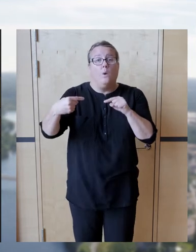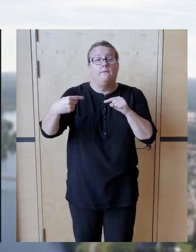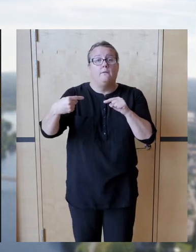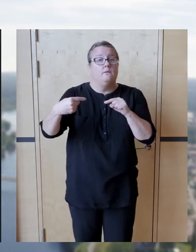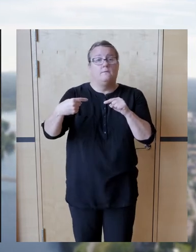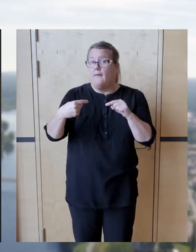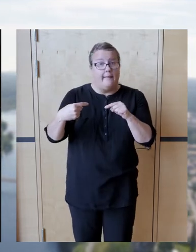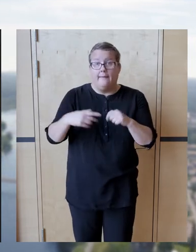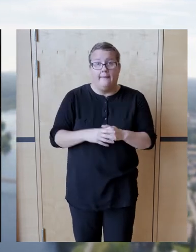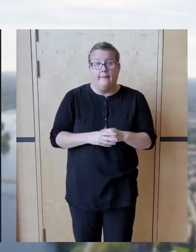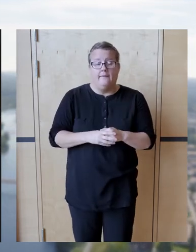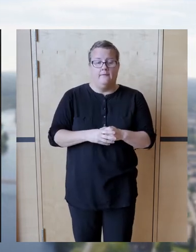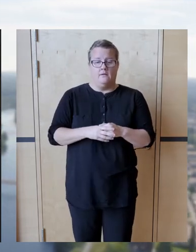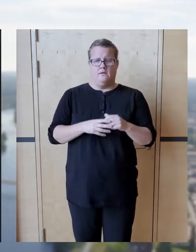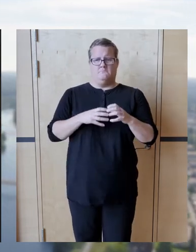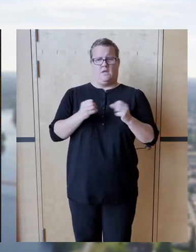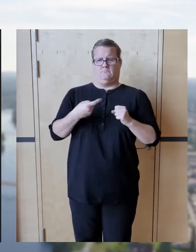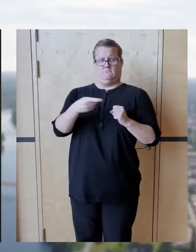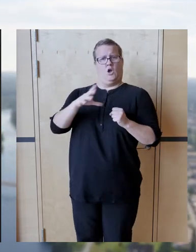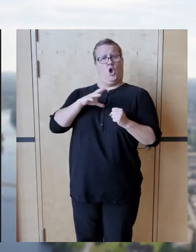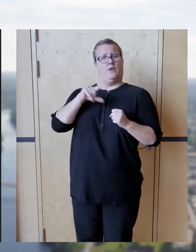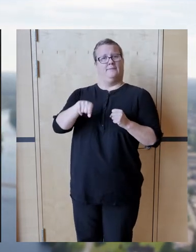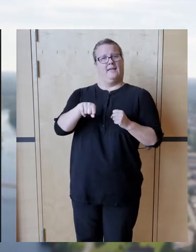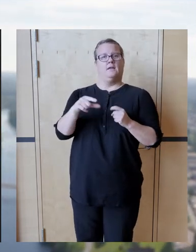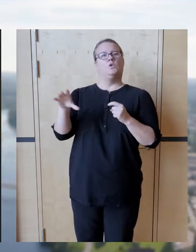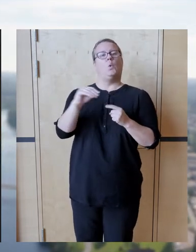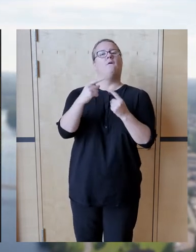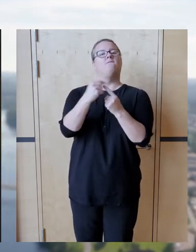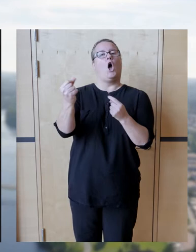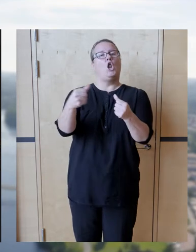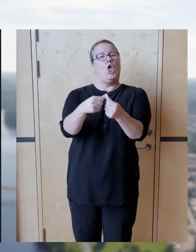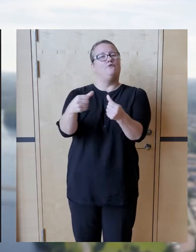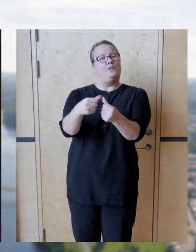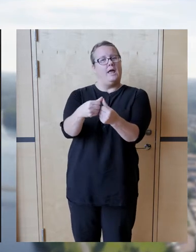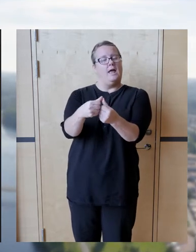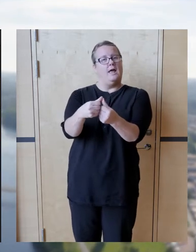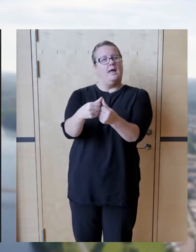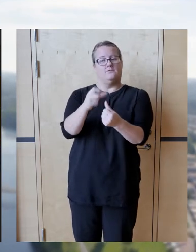Om man hade det som som ett Valmet vallöfte för något